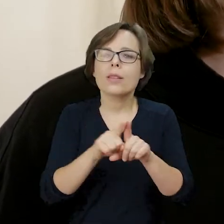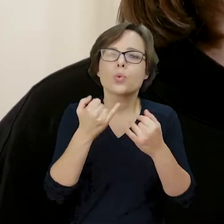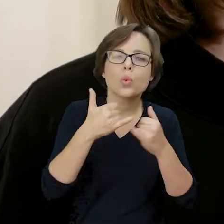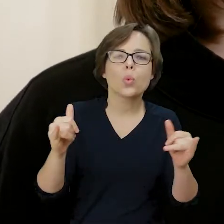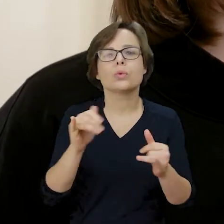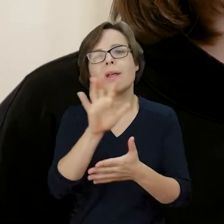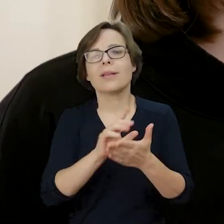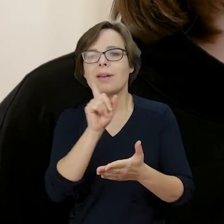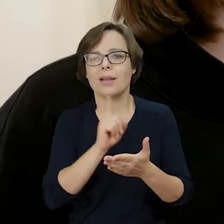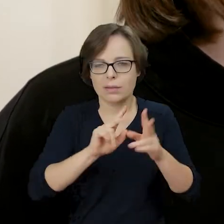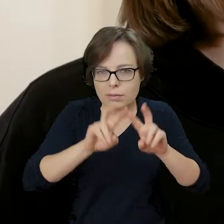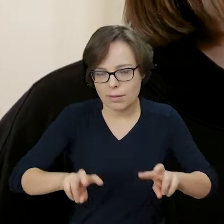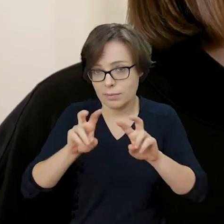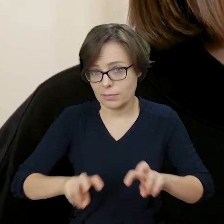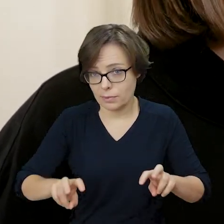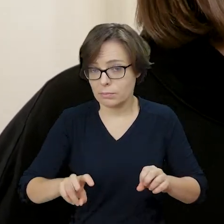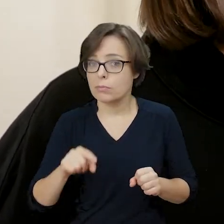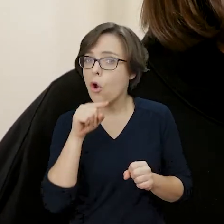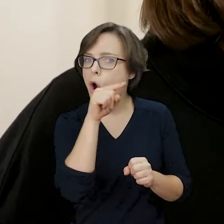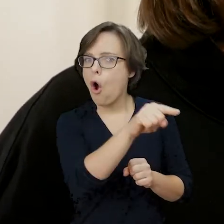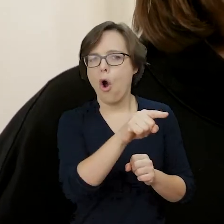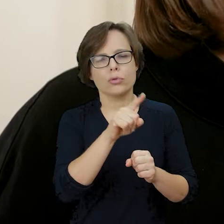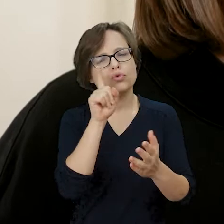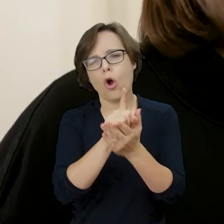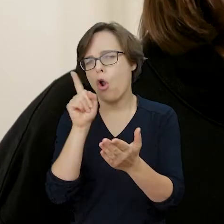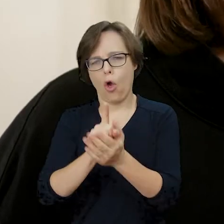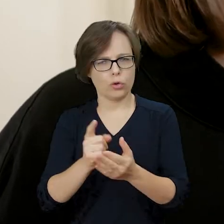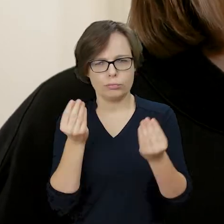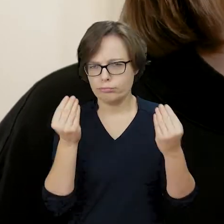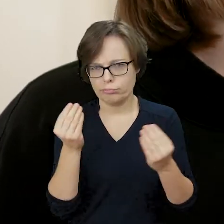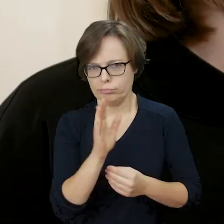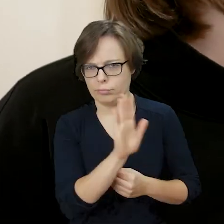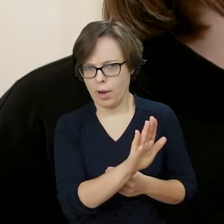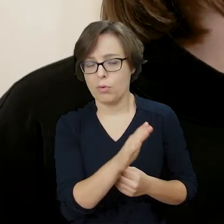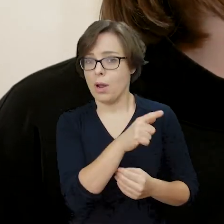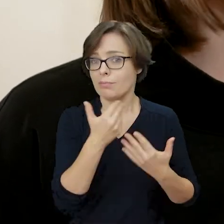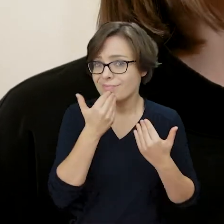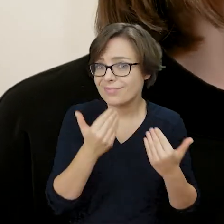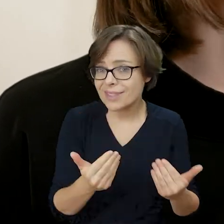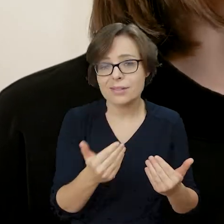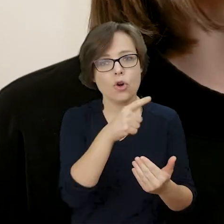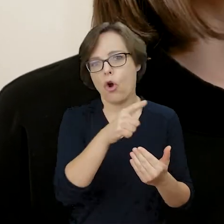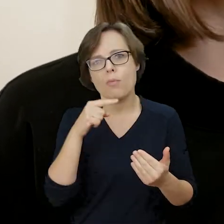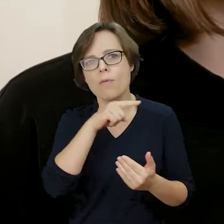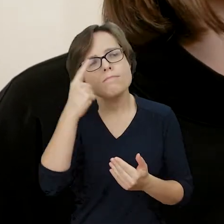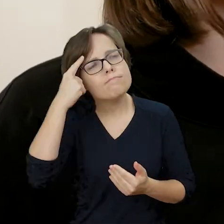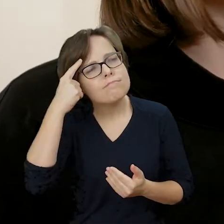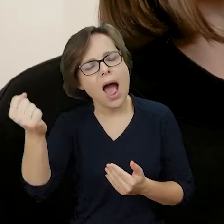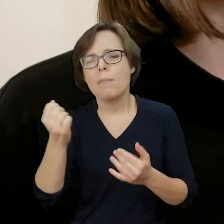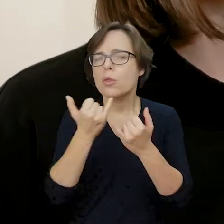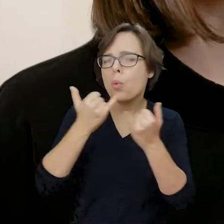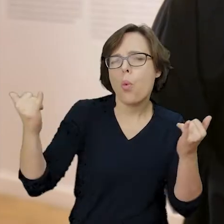Był osobą o niezwykłych zdolnościach, dzięki którym m.in. przywoływał z pamięci rozległą literaturę rabiniczną.